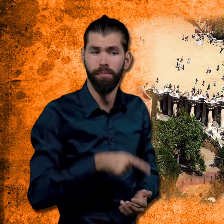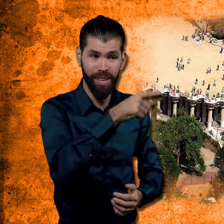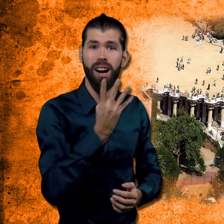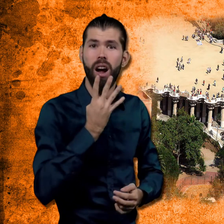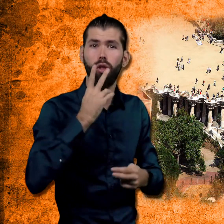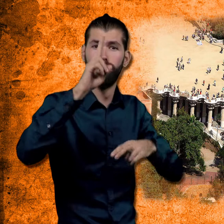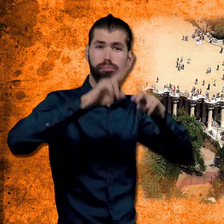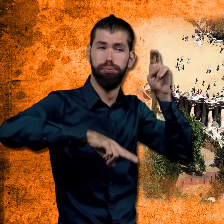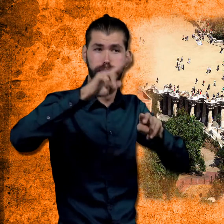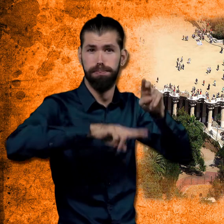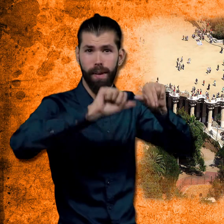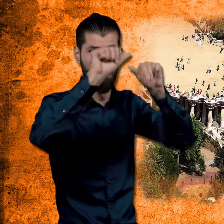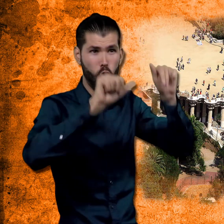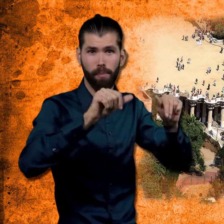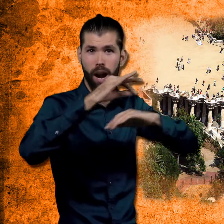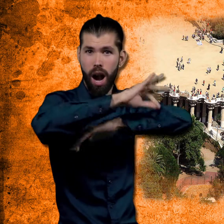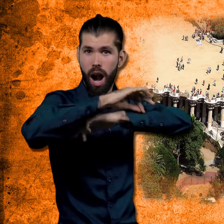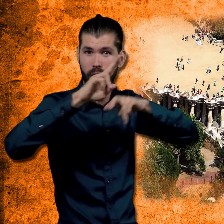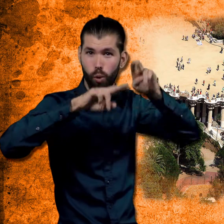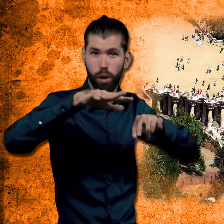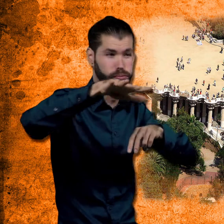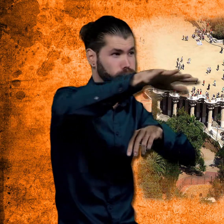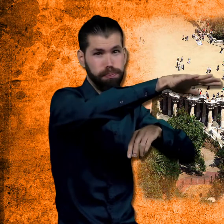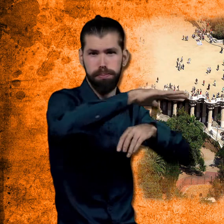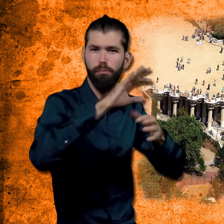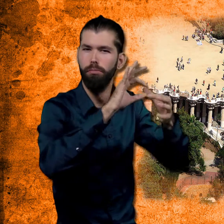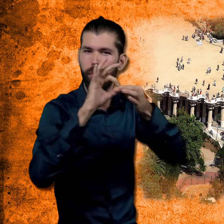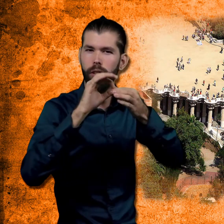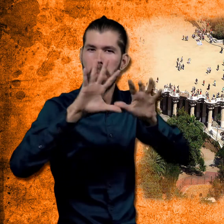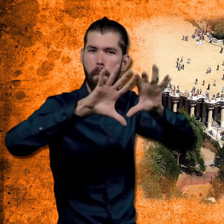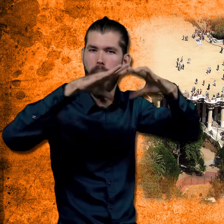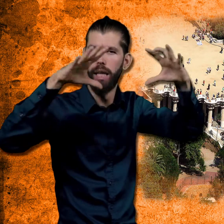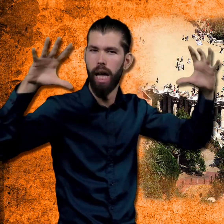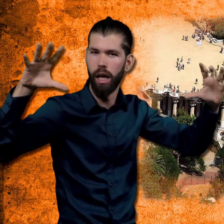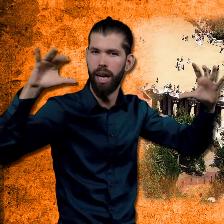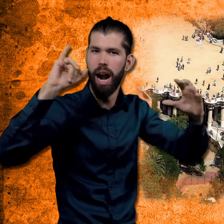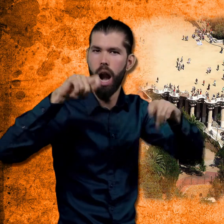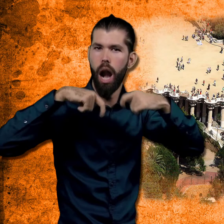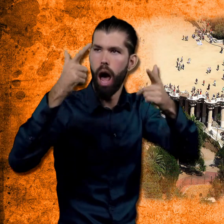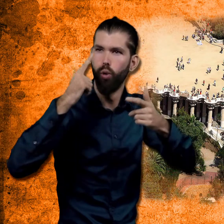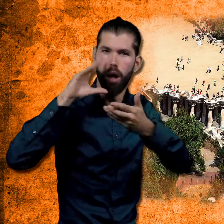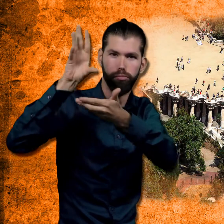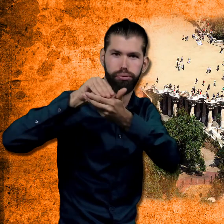Gaudí va experimentar amb formes arquitectòniques estretament relacionades amb el paisatge i la natura.